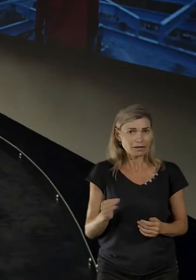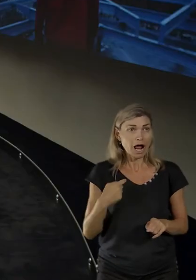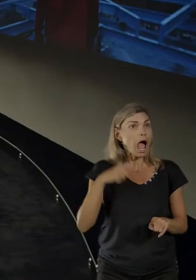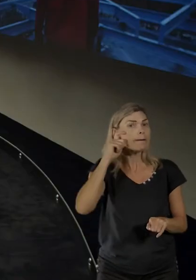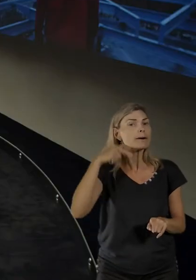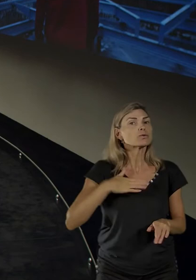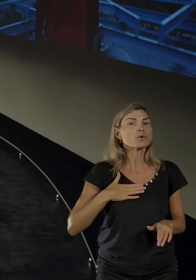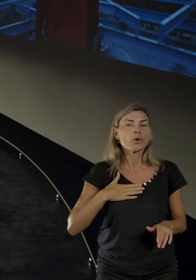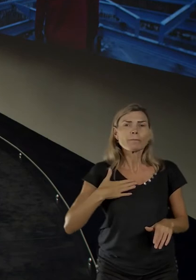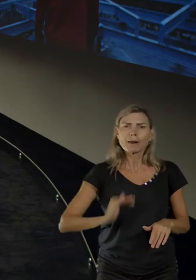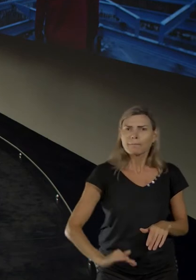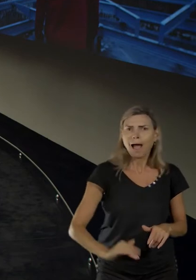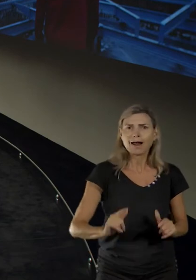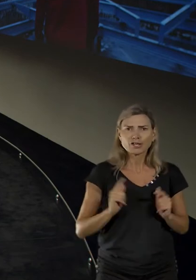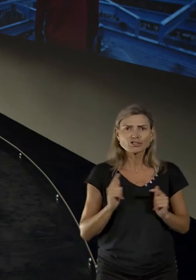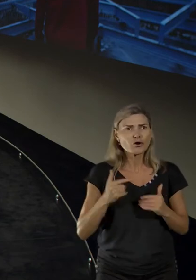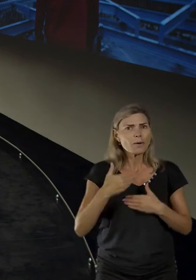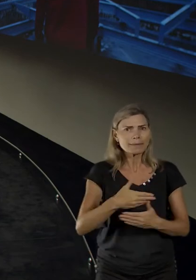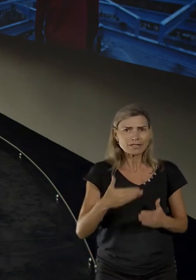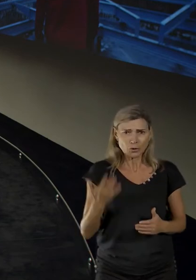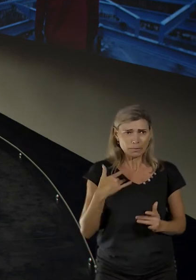No, ale já si myslím, že z toho trochu utíkáte...